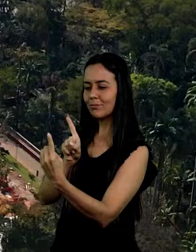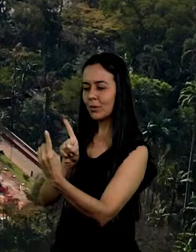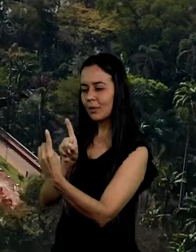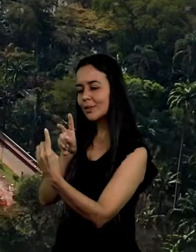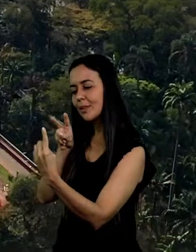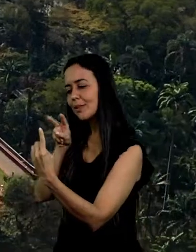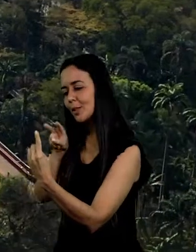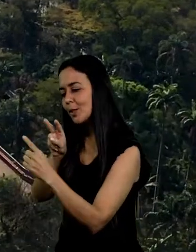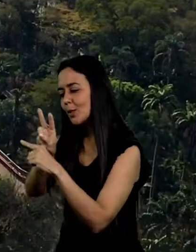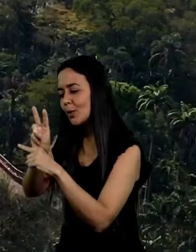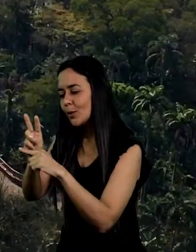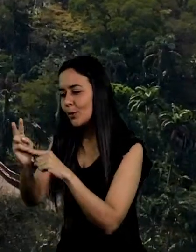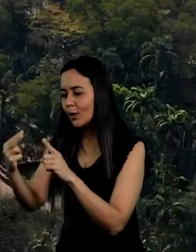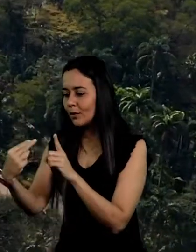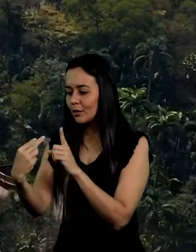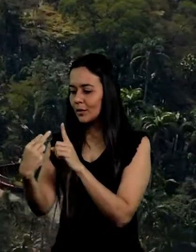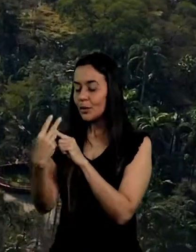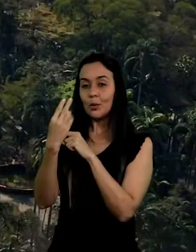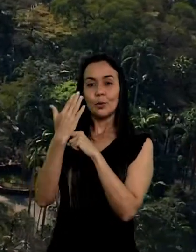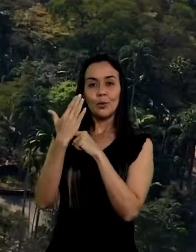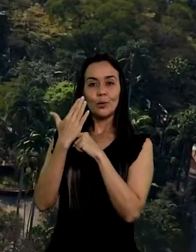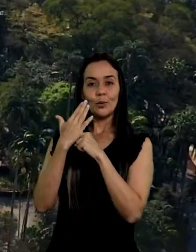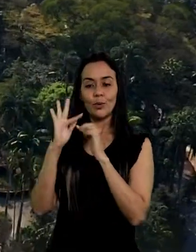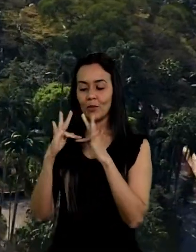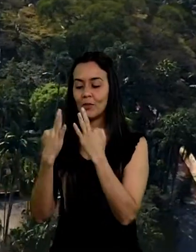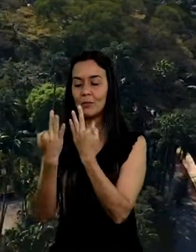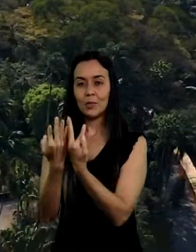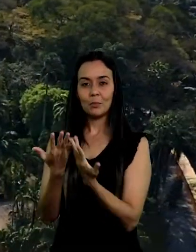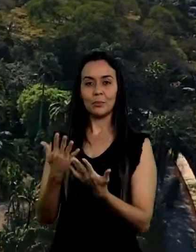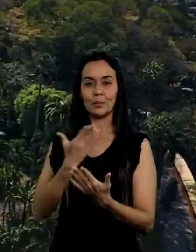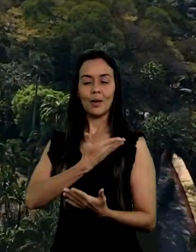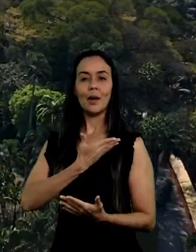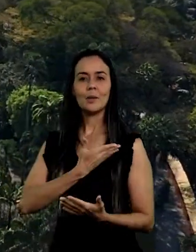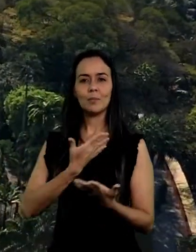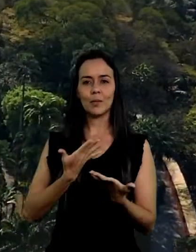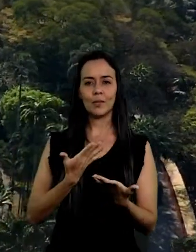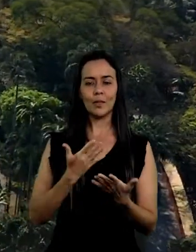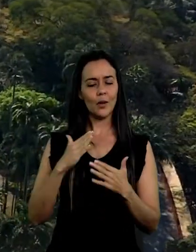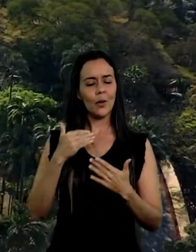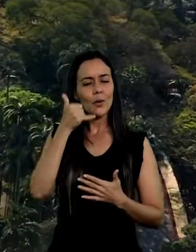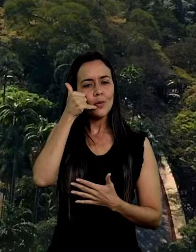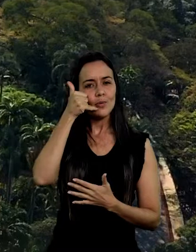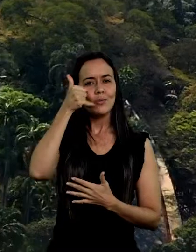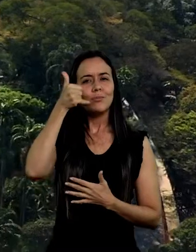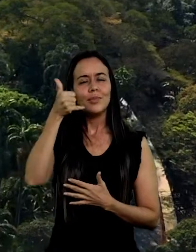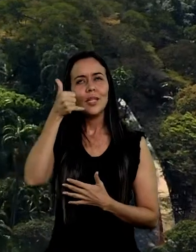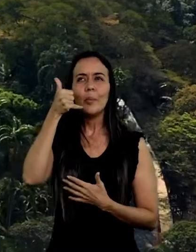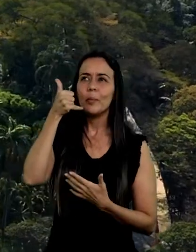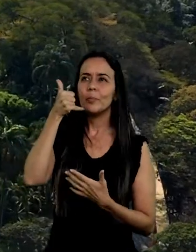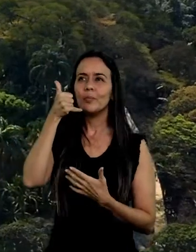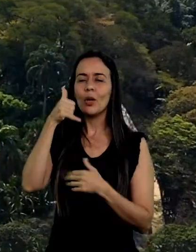cuidar da minha família, dos meus amigos. Percebeu que quando você liga pra alguém, mesmo para falar de trabalho,